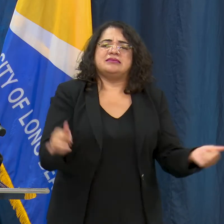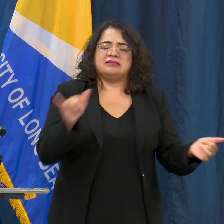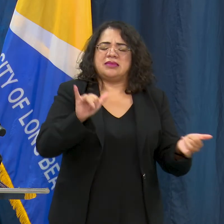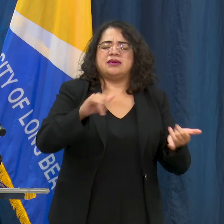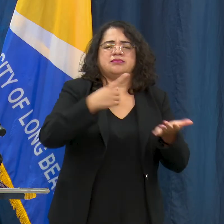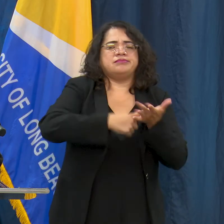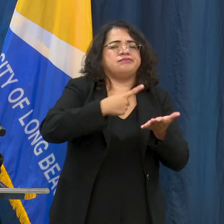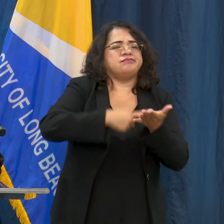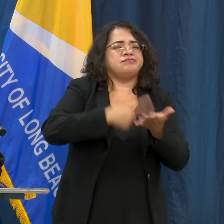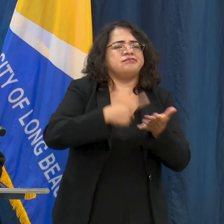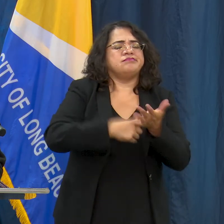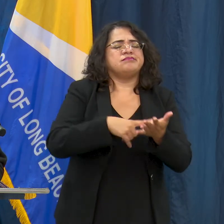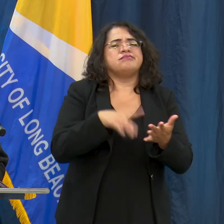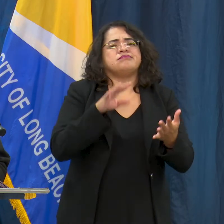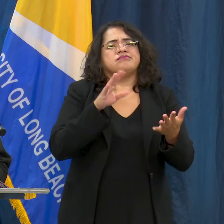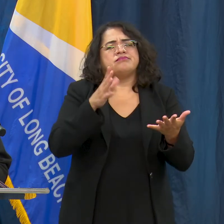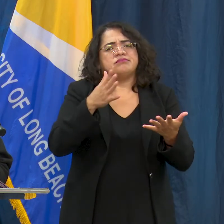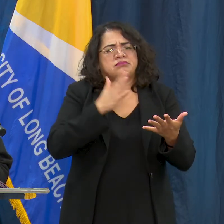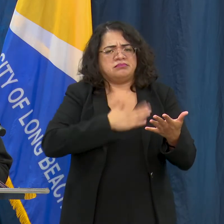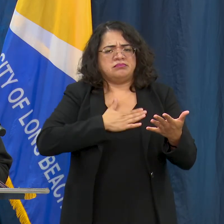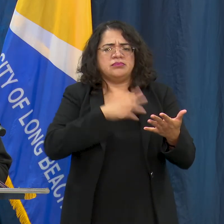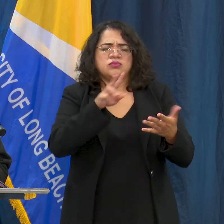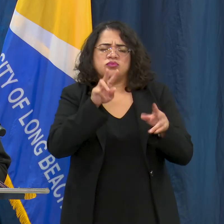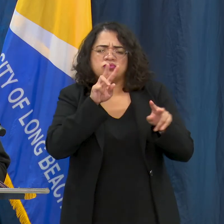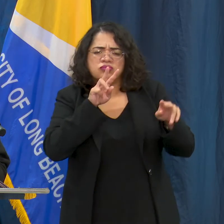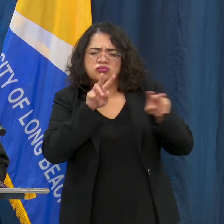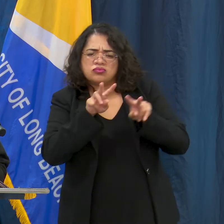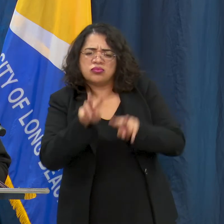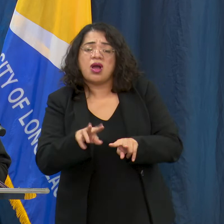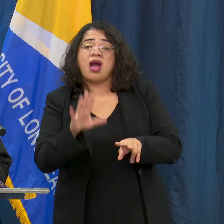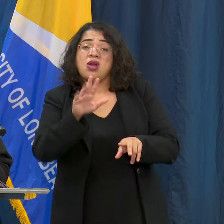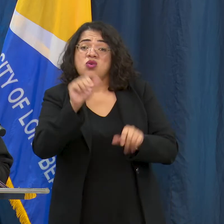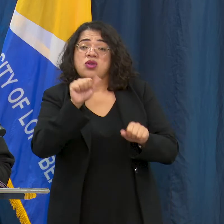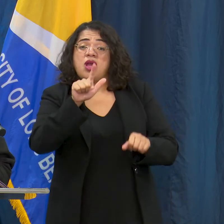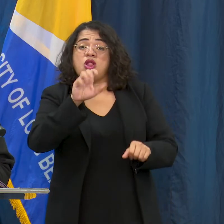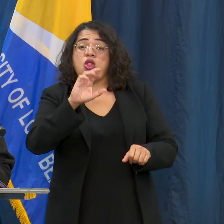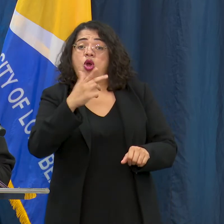SEO neighs edition a lays a transcript Sione's de las que yon pasado gracias